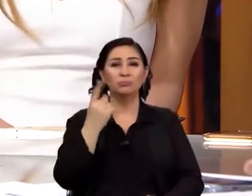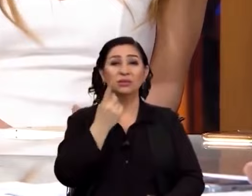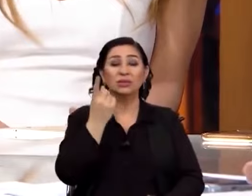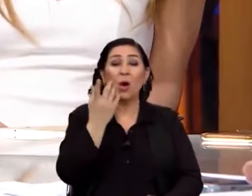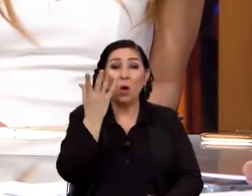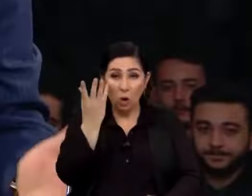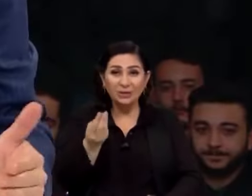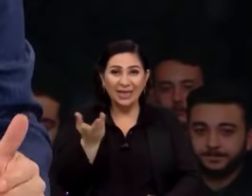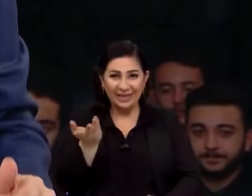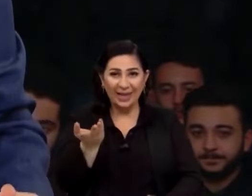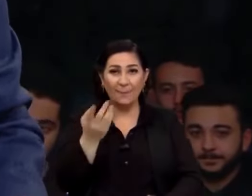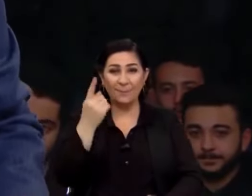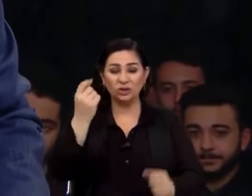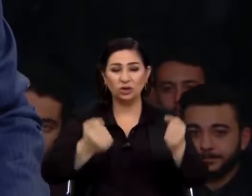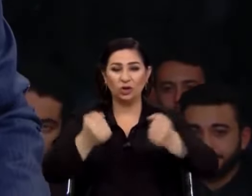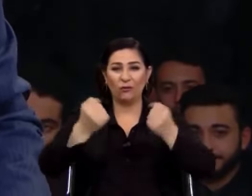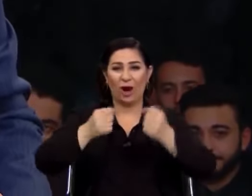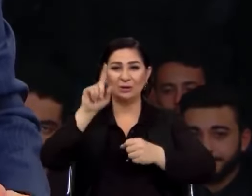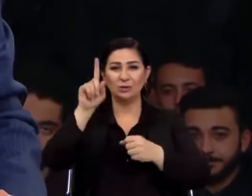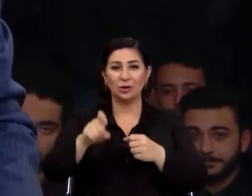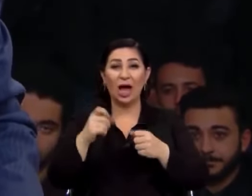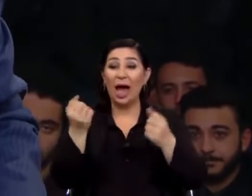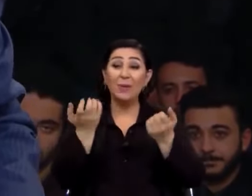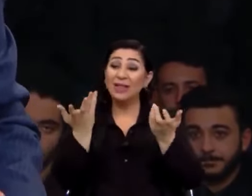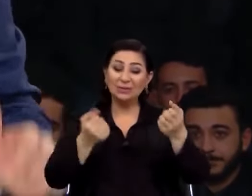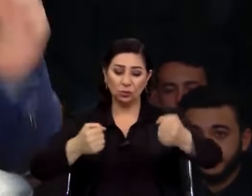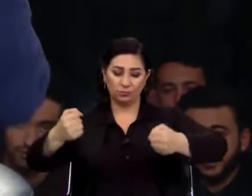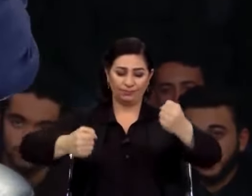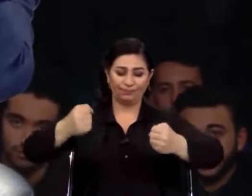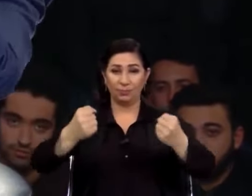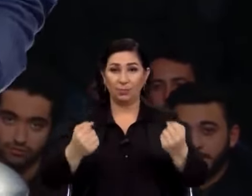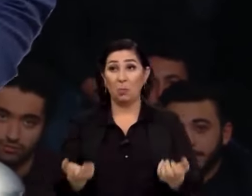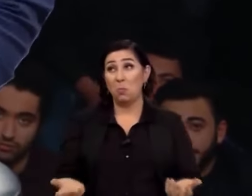olsaydı Bir Şoföre sorduğumuzda arabayı nasıl kullanacağı bilemiyorum hep